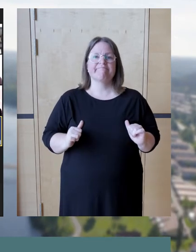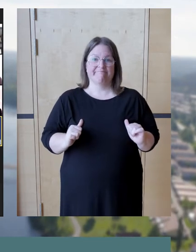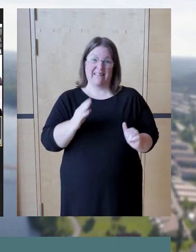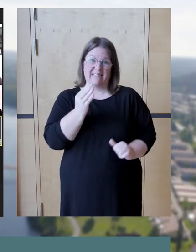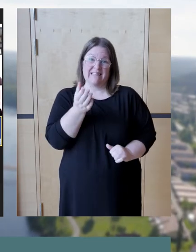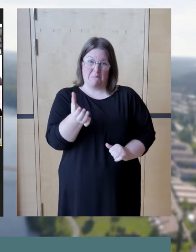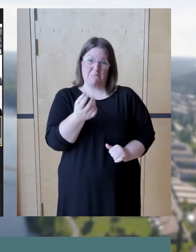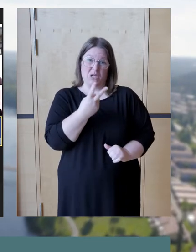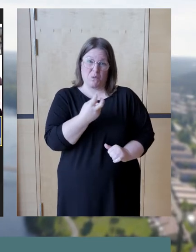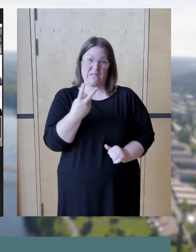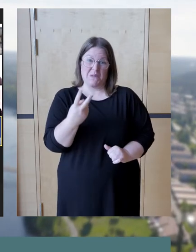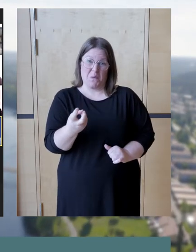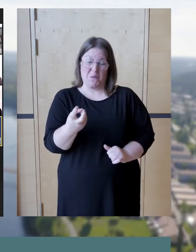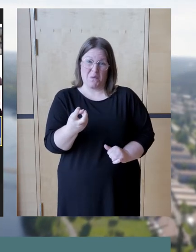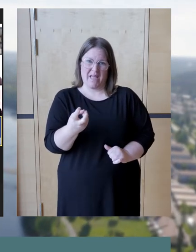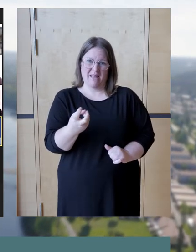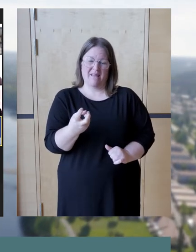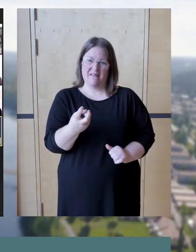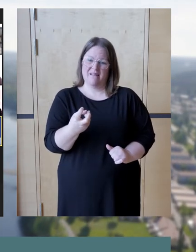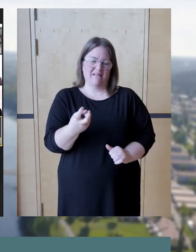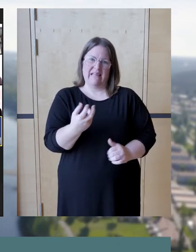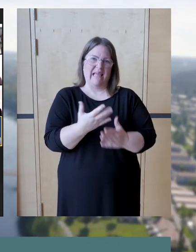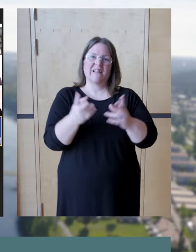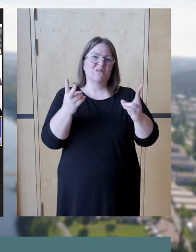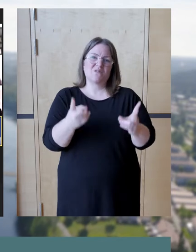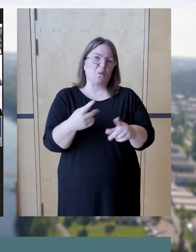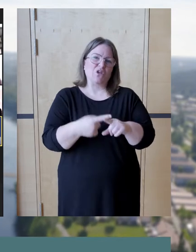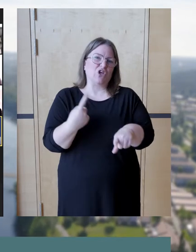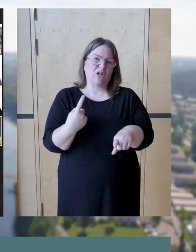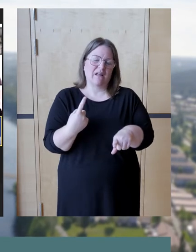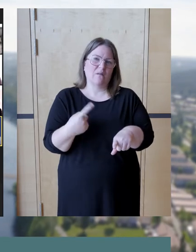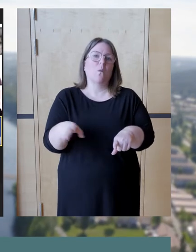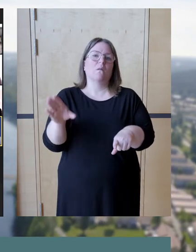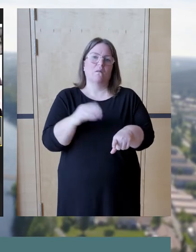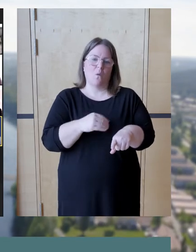2020 om vad man verkligen Ville och att man röstade ner vårat förslag Tack